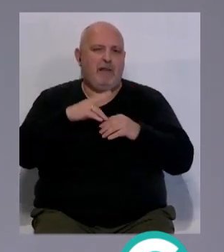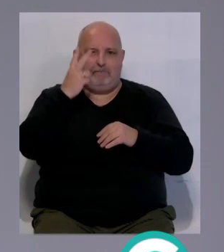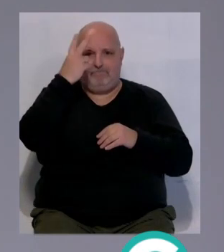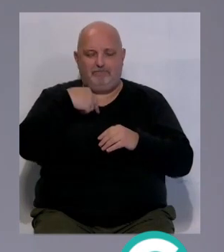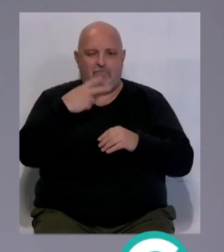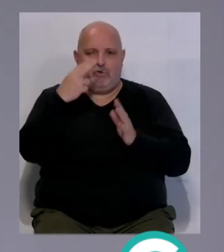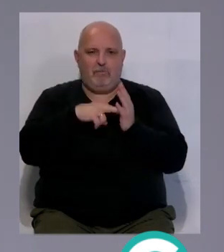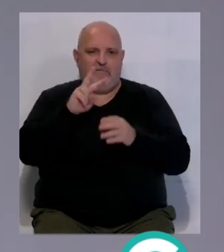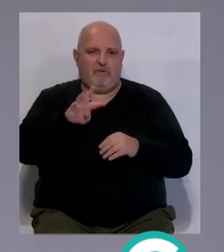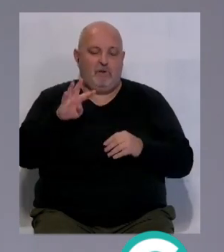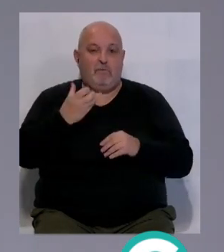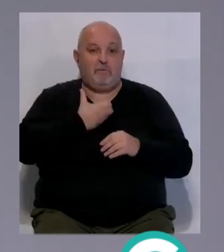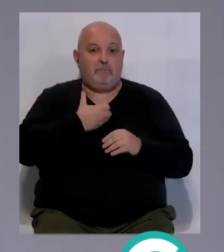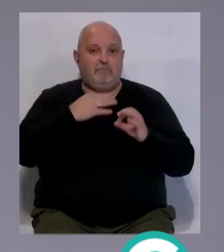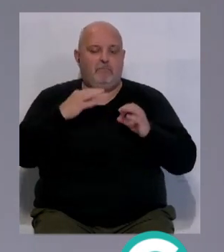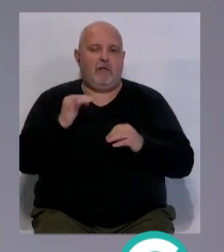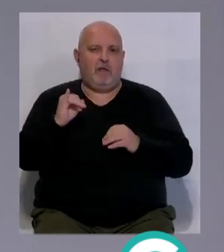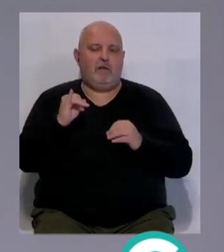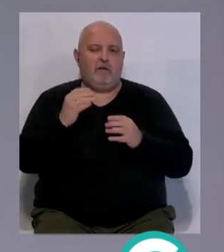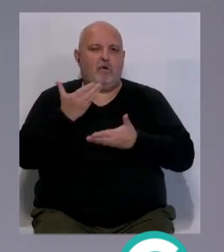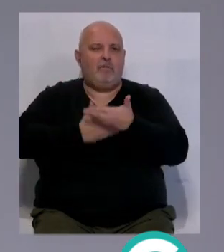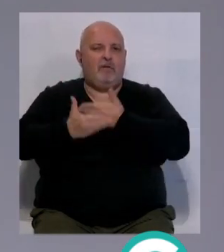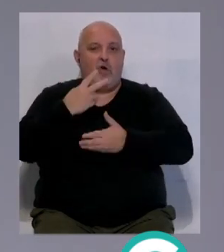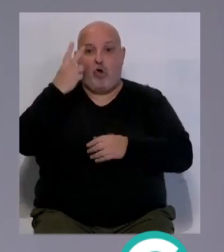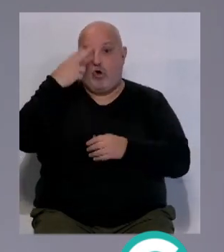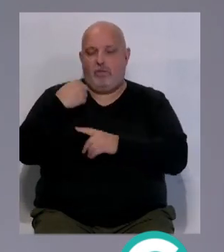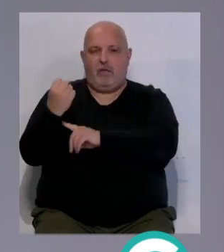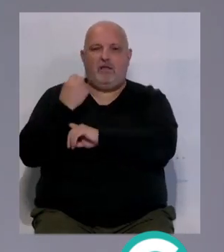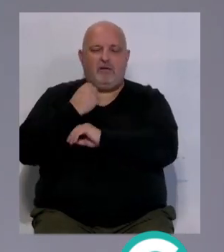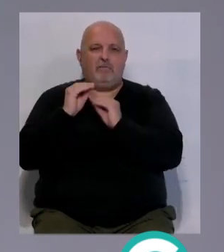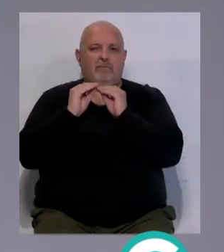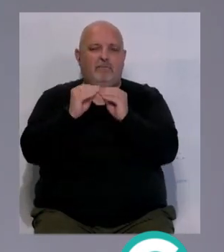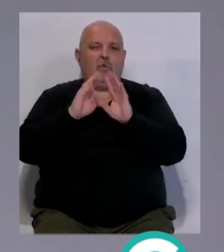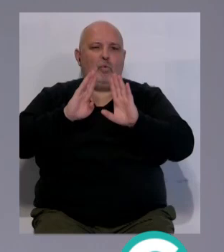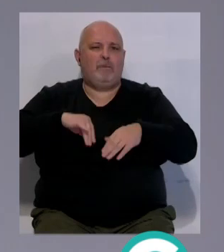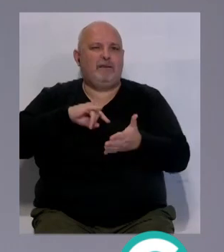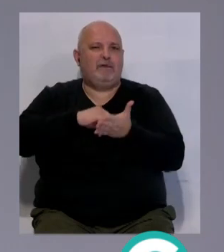2024 el ayuntamiento cuenta con la colaboración de la 11 para instalar la última tecnología bluetooth